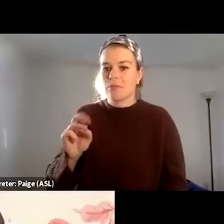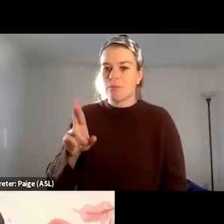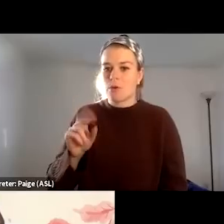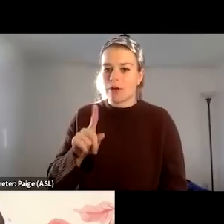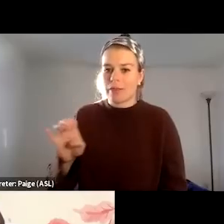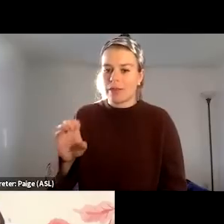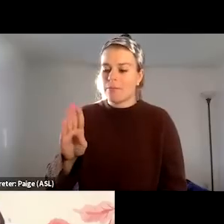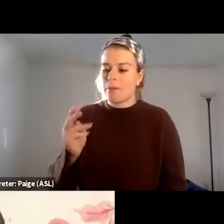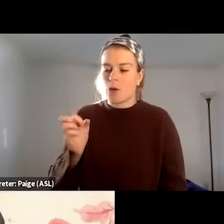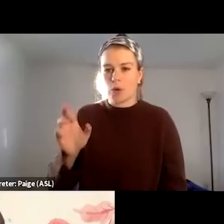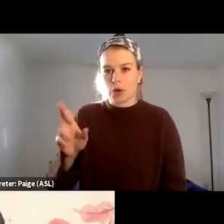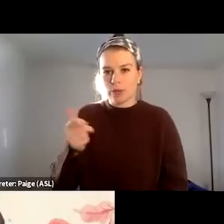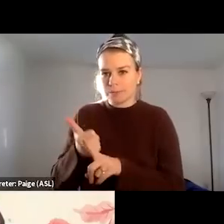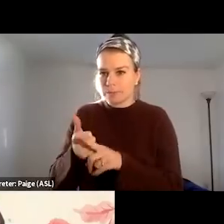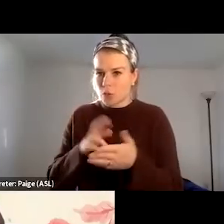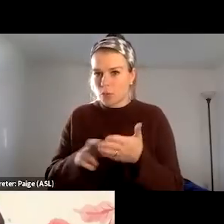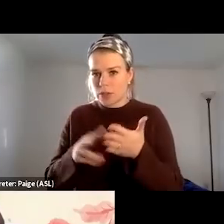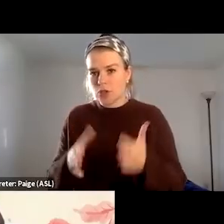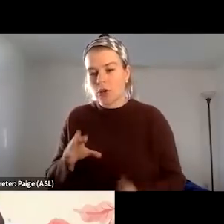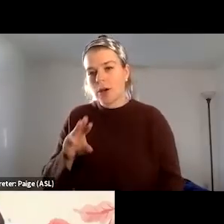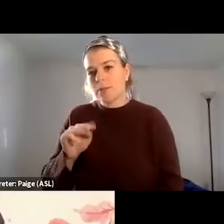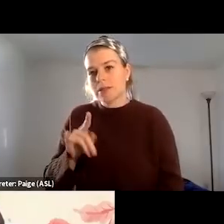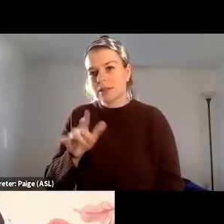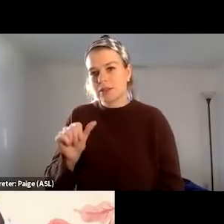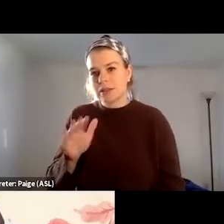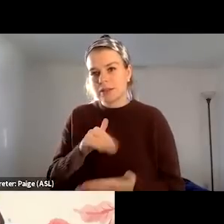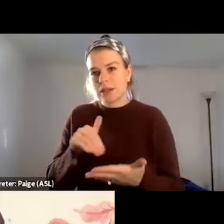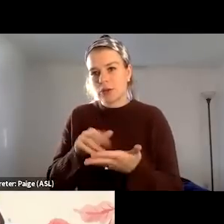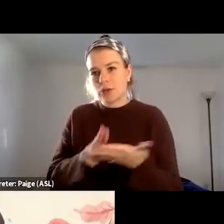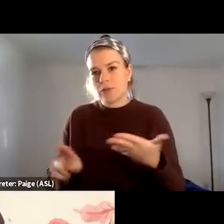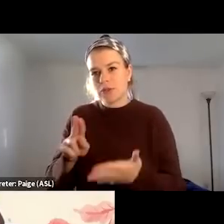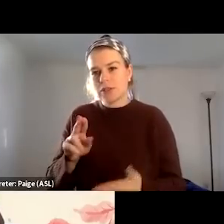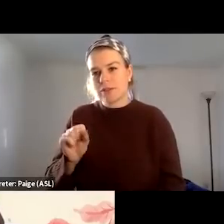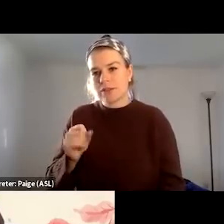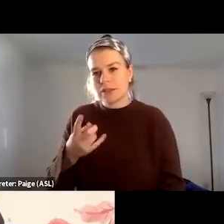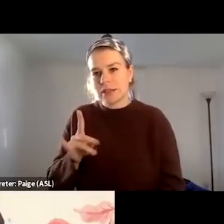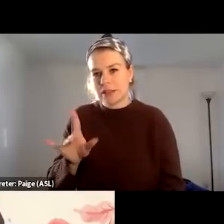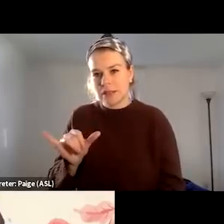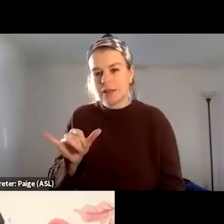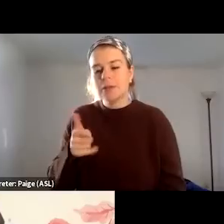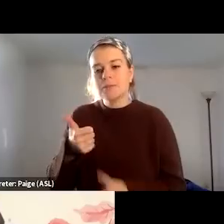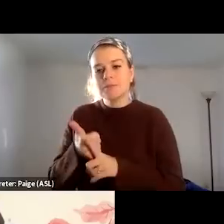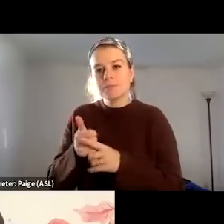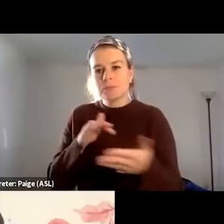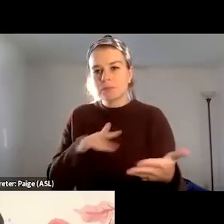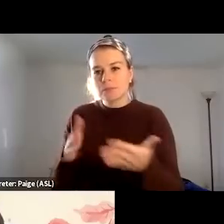La Dra. Bower es investigadora en el Centro Matilda de la Universidad de Sídney. Ha estudiado amplios determinantes sociales de la salud mental,